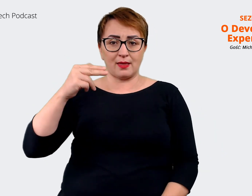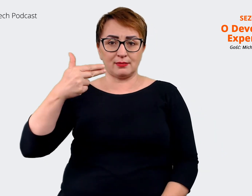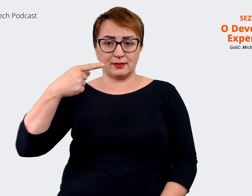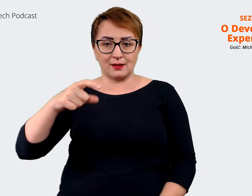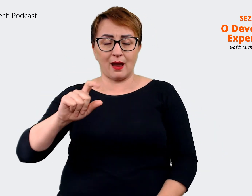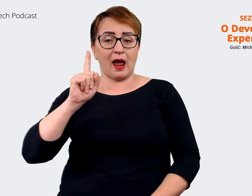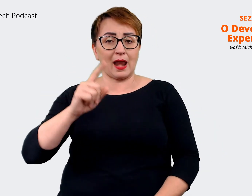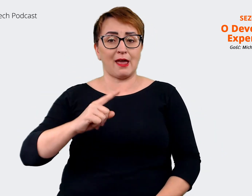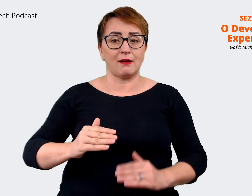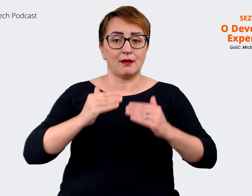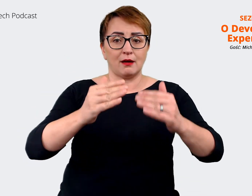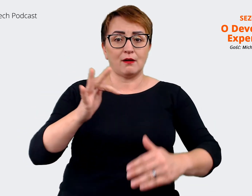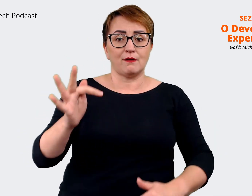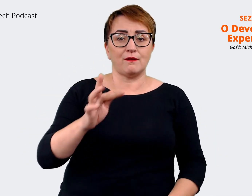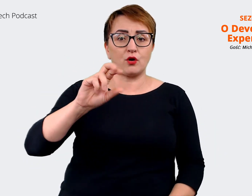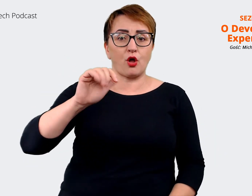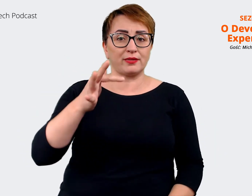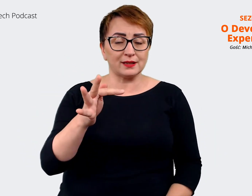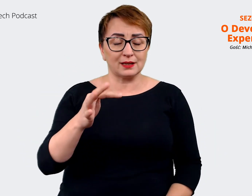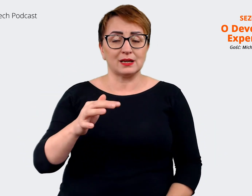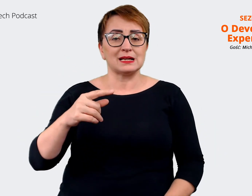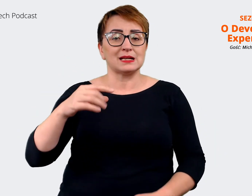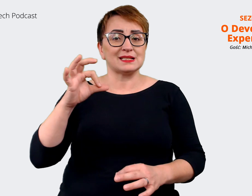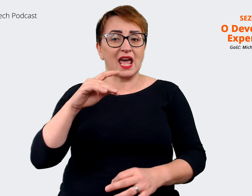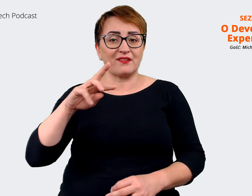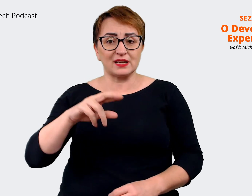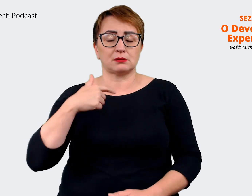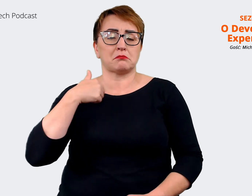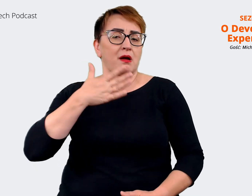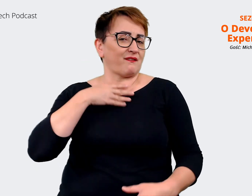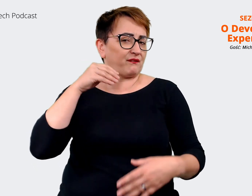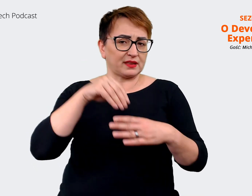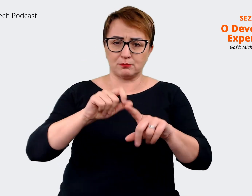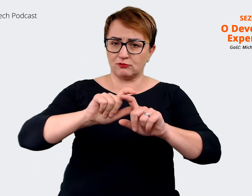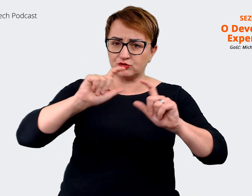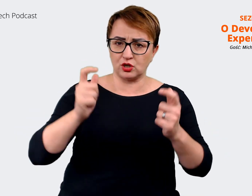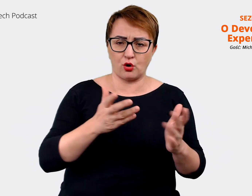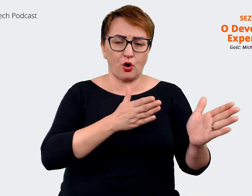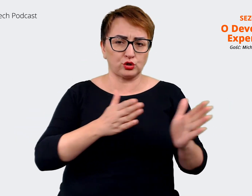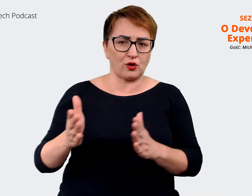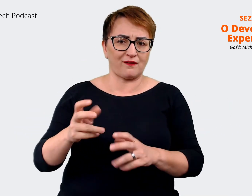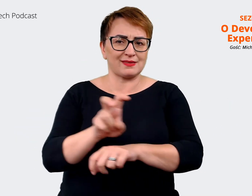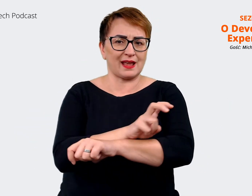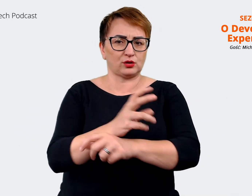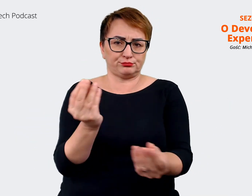no to ma tak jakby zestawy komponentów i gotowe technologie, z których może to poskładać. Czyli